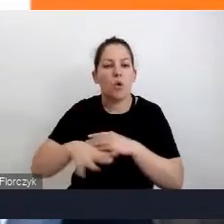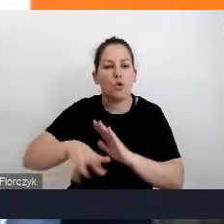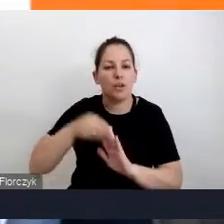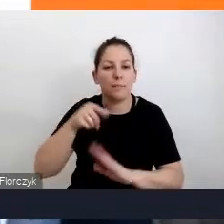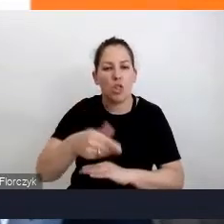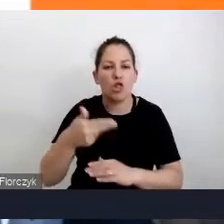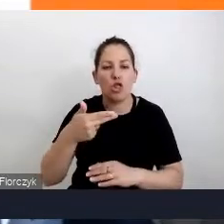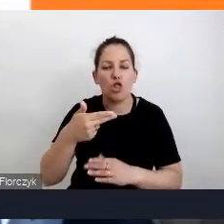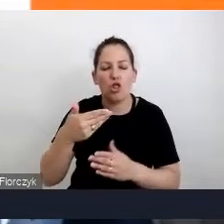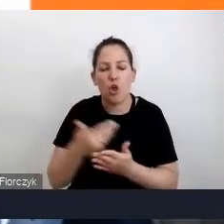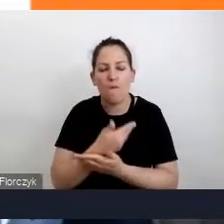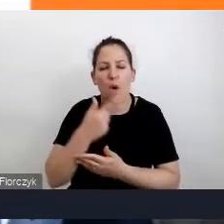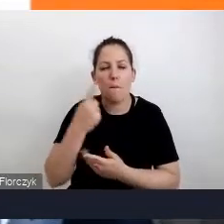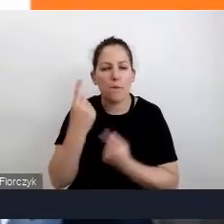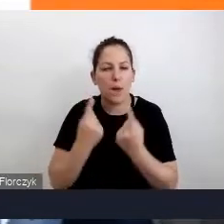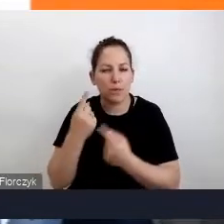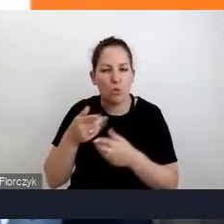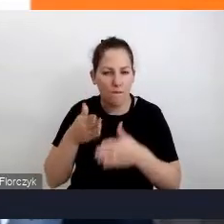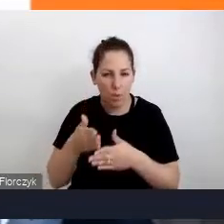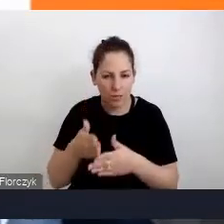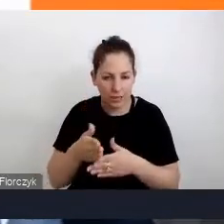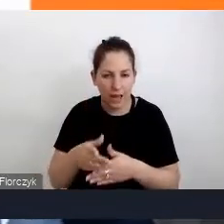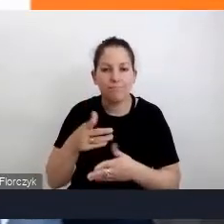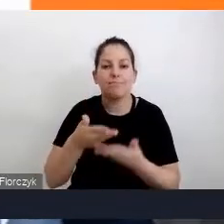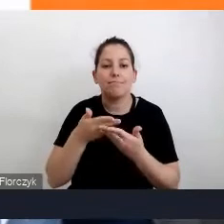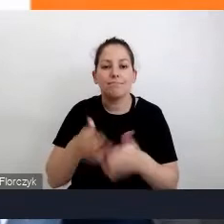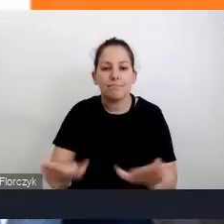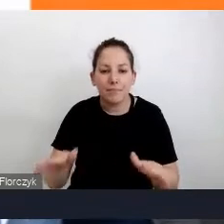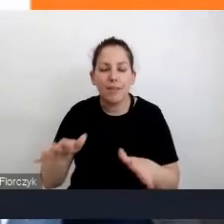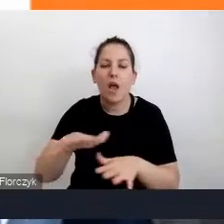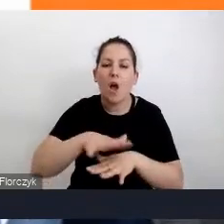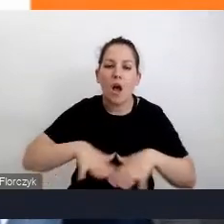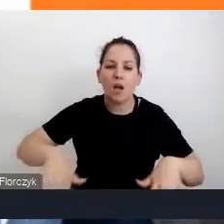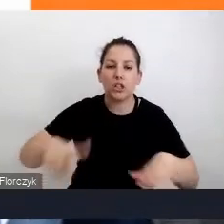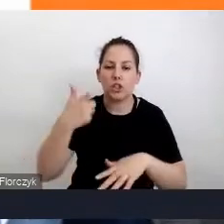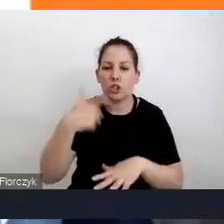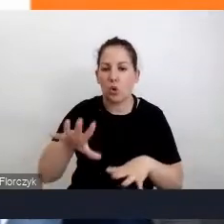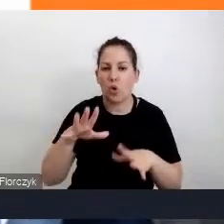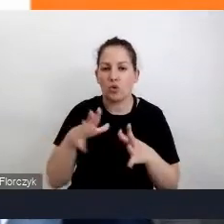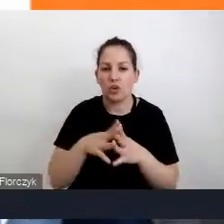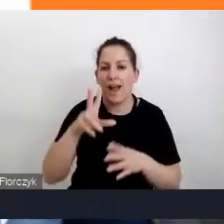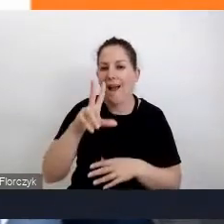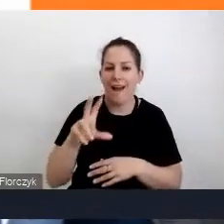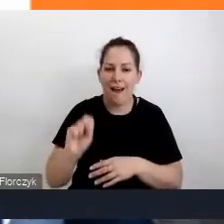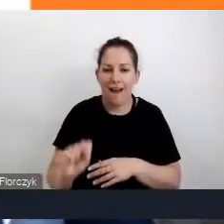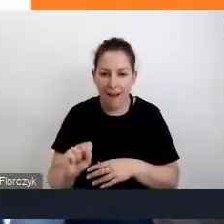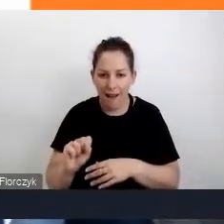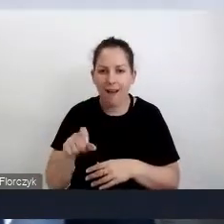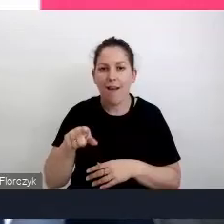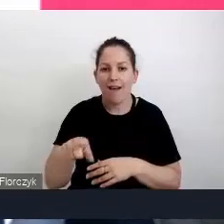która pozwoli nam otworzyć tereny na prawie 110 hektarów usług inwestycyjnych.